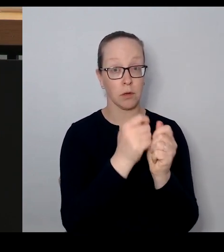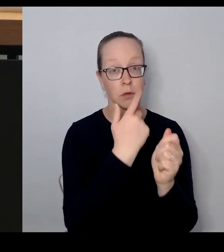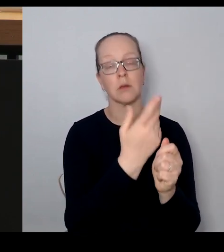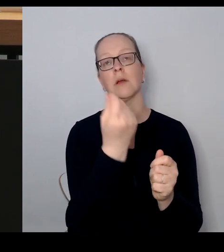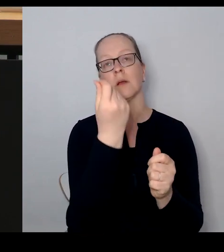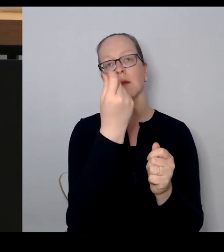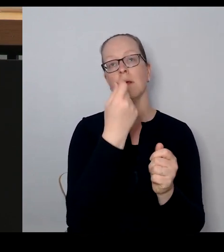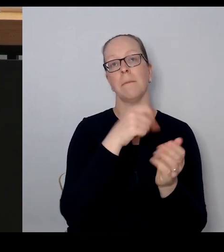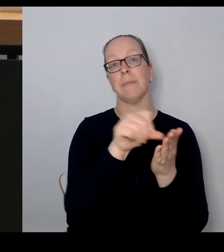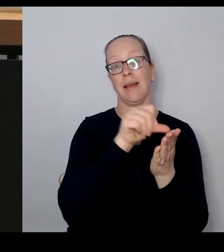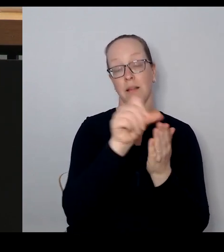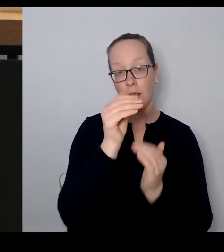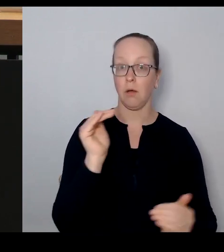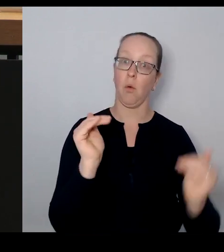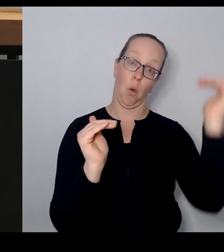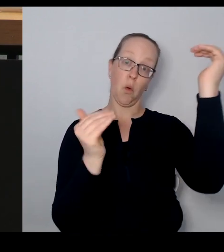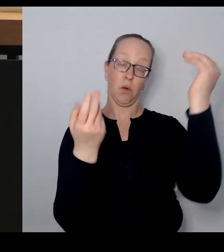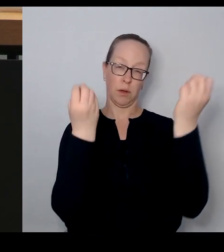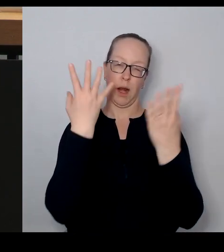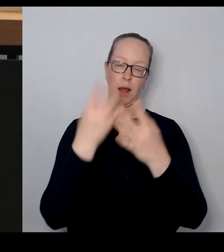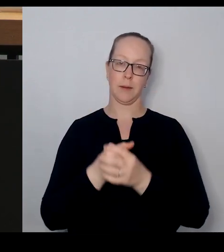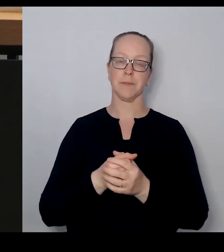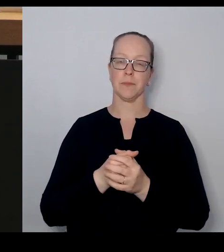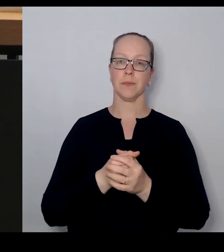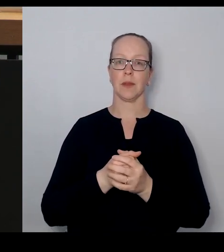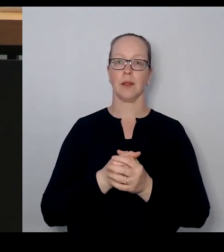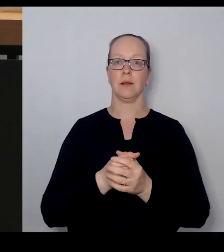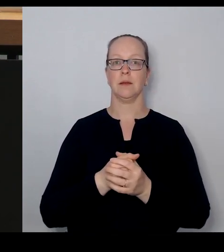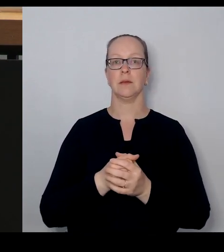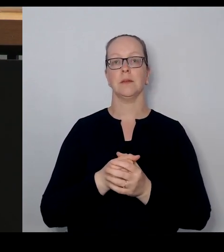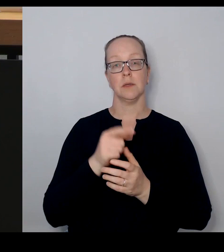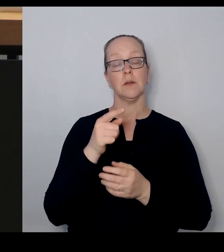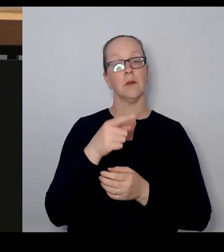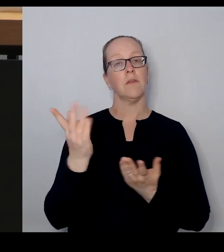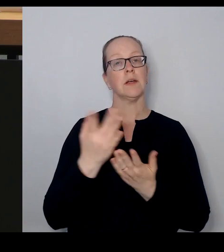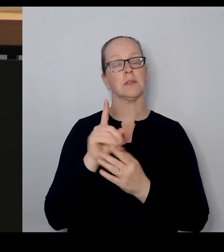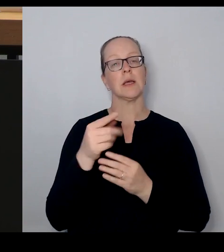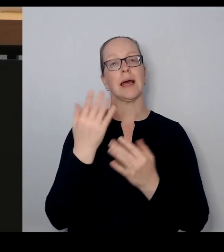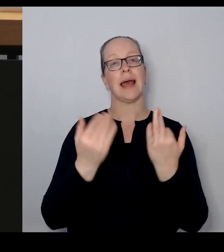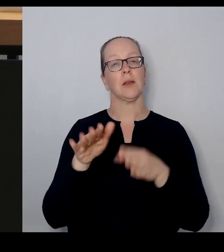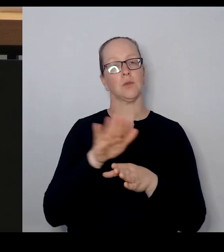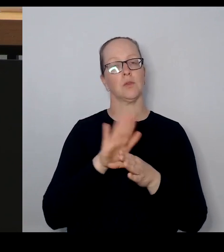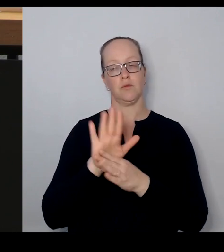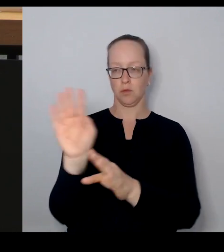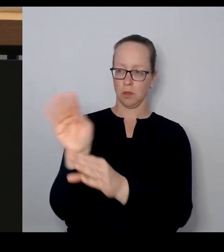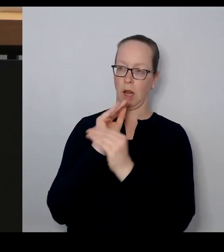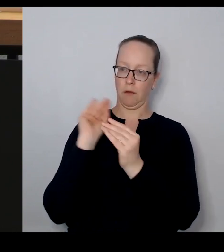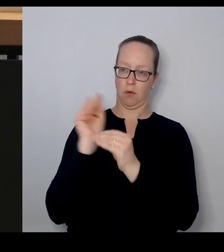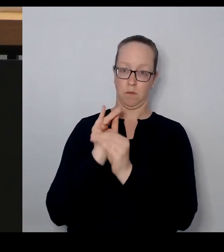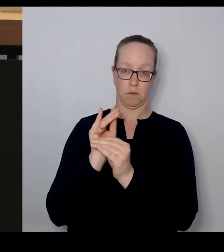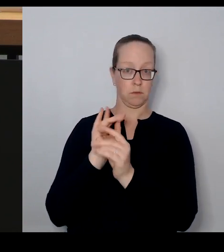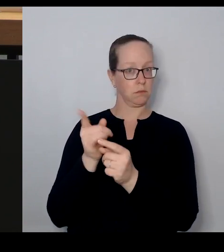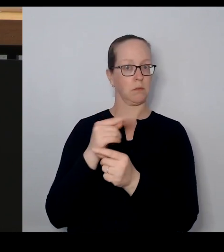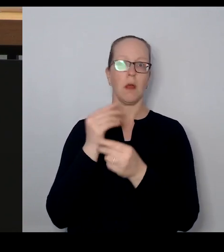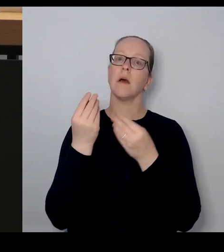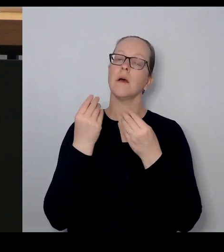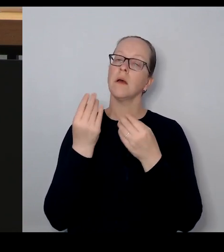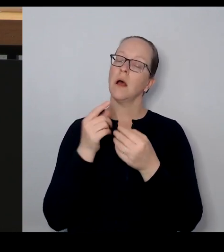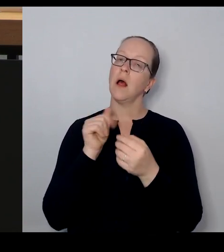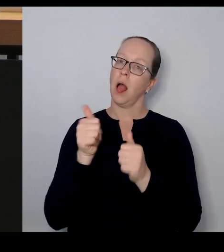sehr wichtig und nützlich erachtet. Und wir freuen uns darüber, dass das auch in diesem Vertrag auch mit dem Staatsvertrag eingearbeitet werden